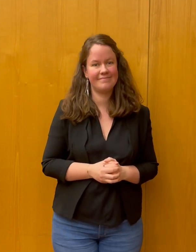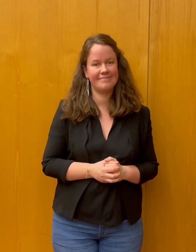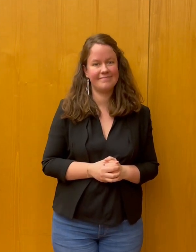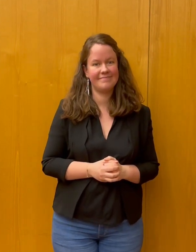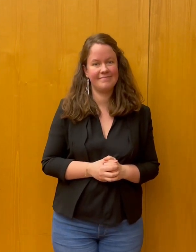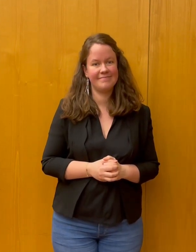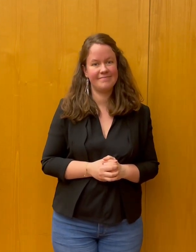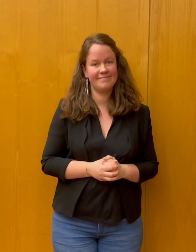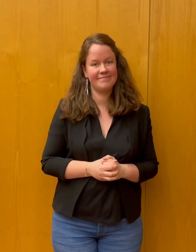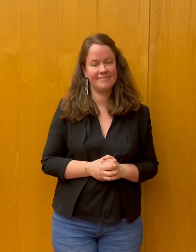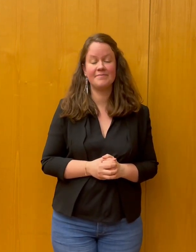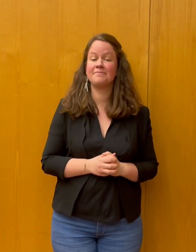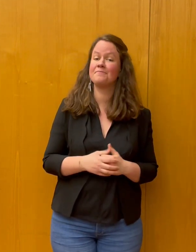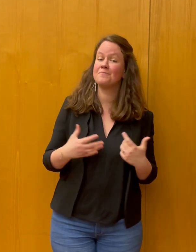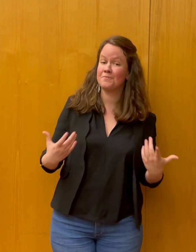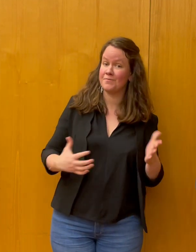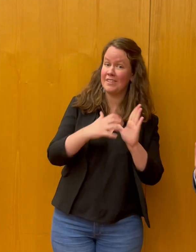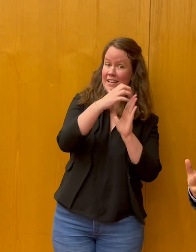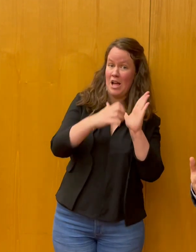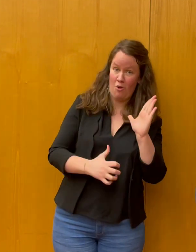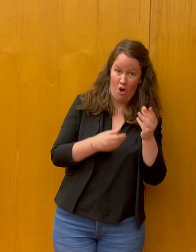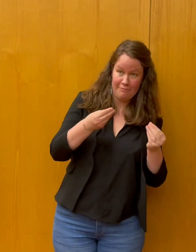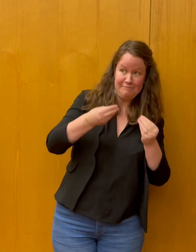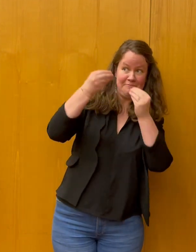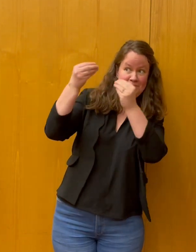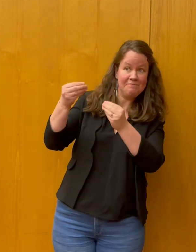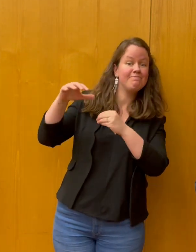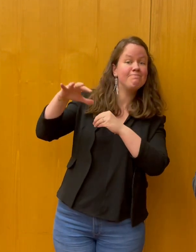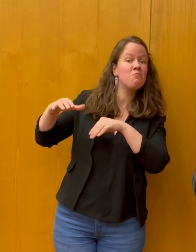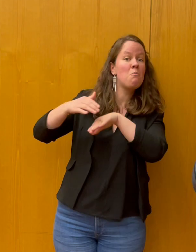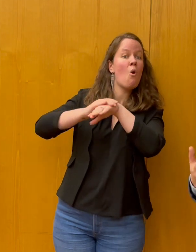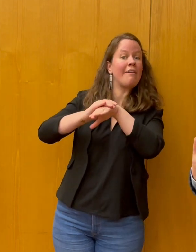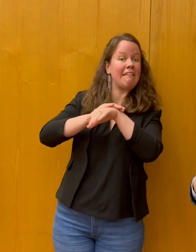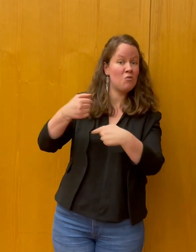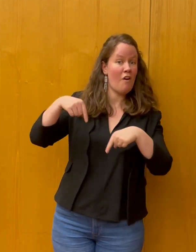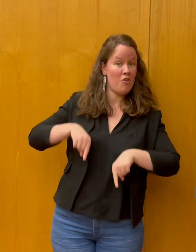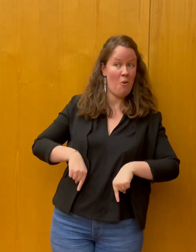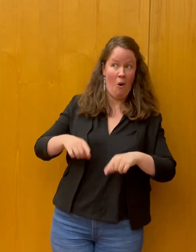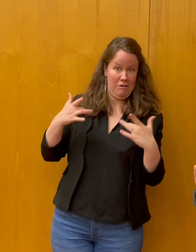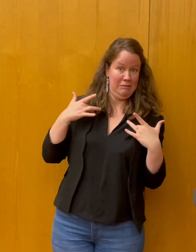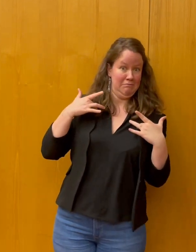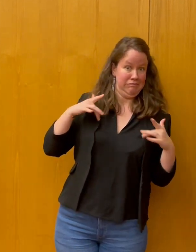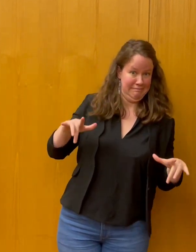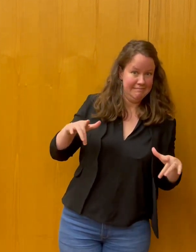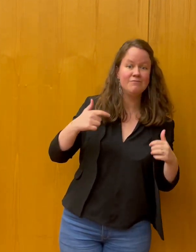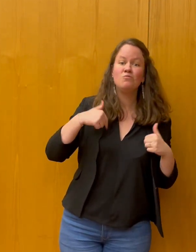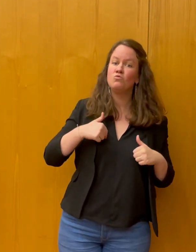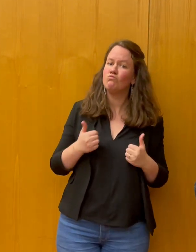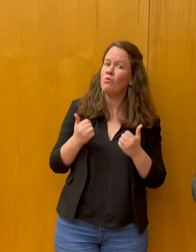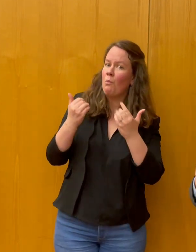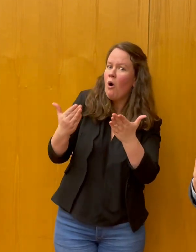Aujourd’hui, le rapport est entre les mains du politique, nous, nous avons fait des propositions, des choix que nous assumons, nous avons soulevé des problèmes,